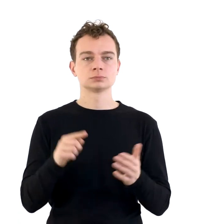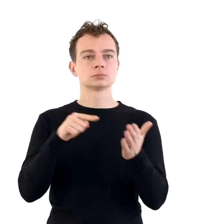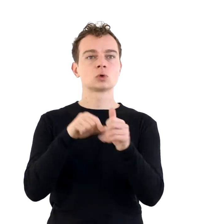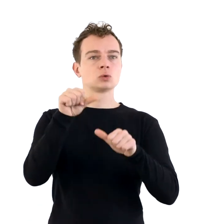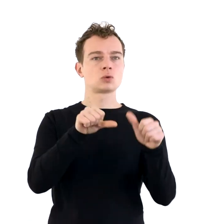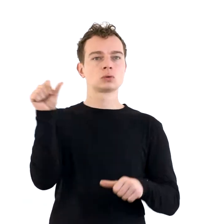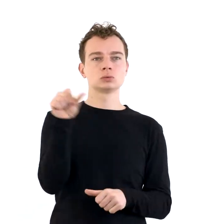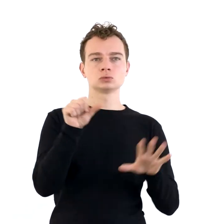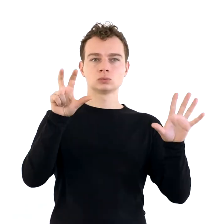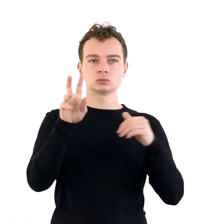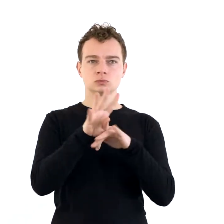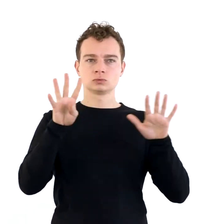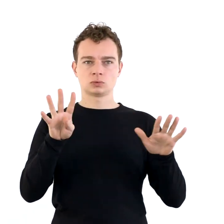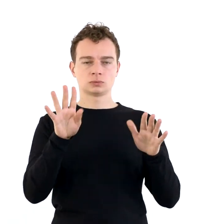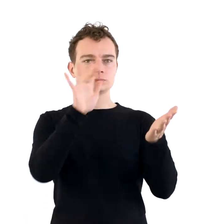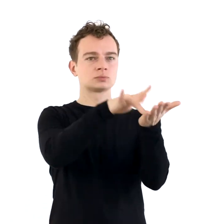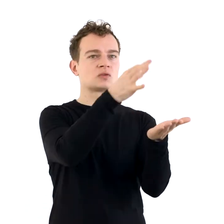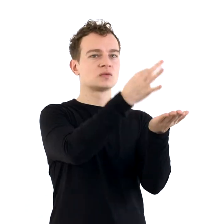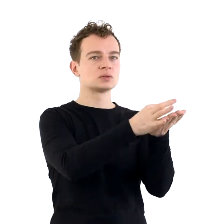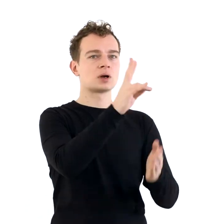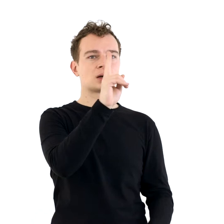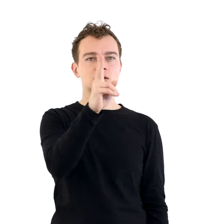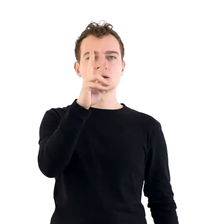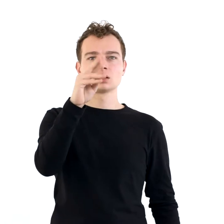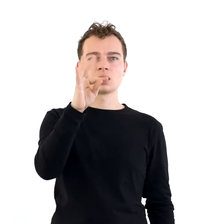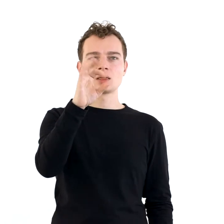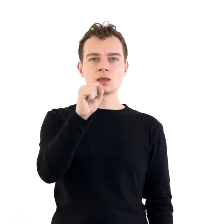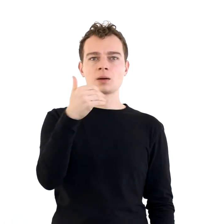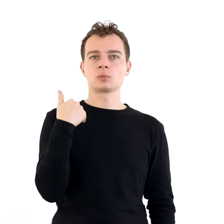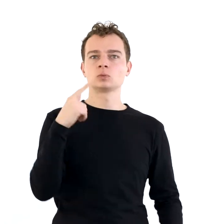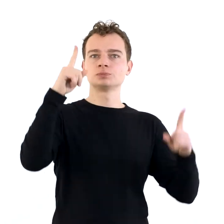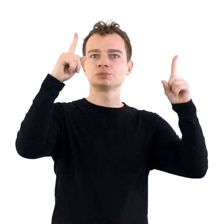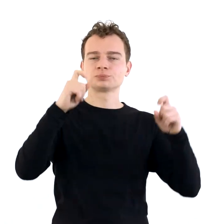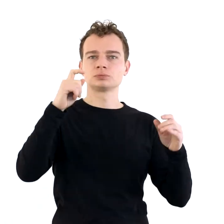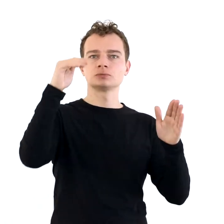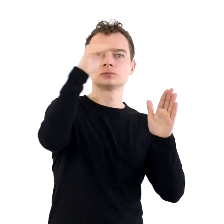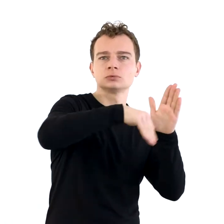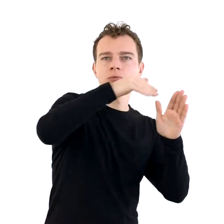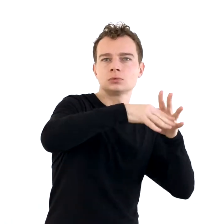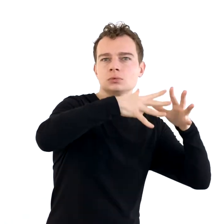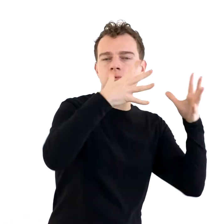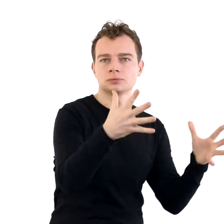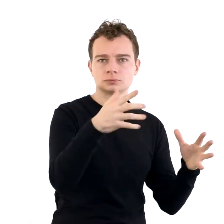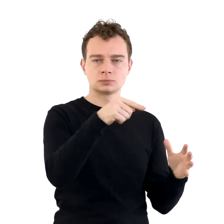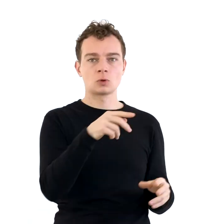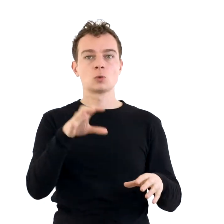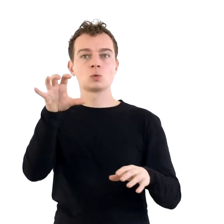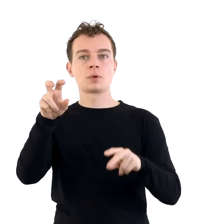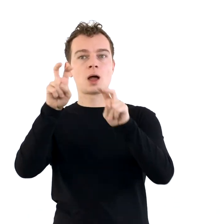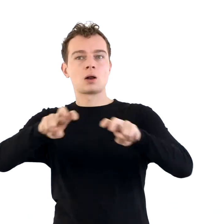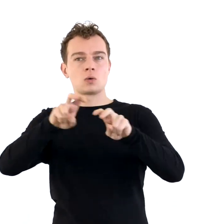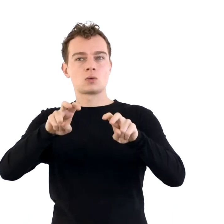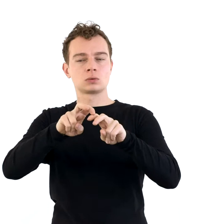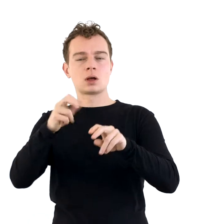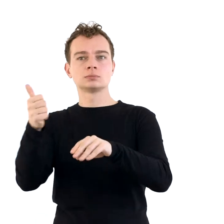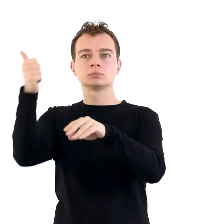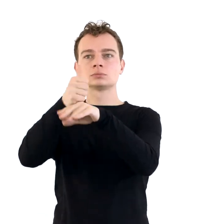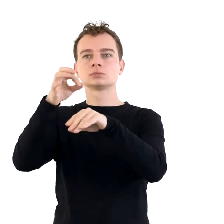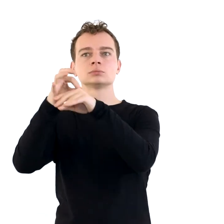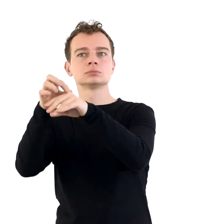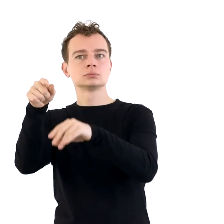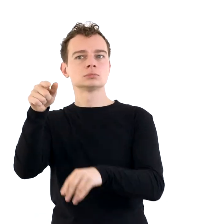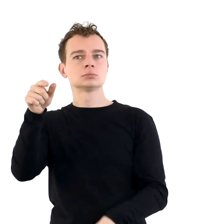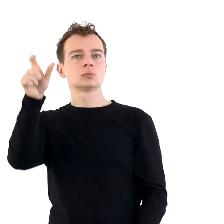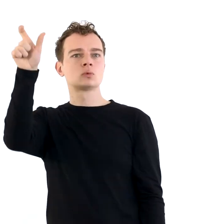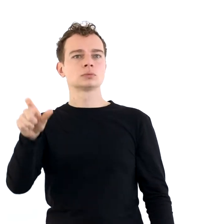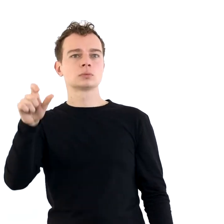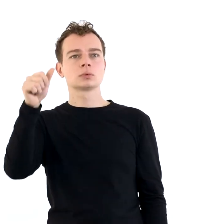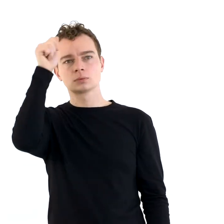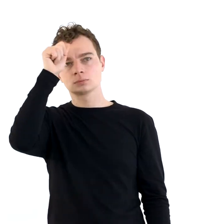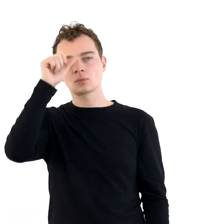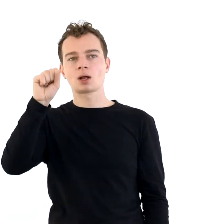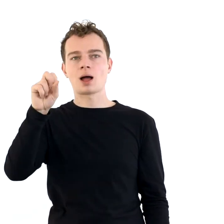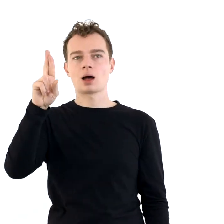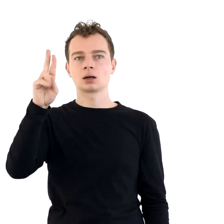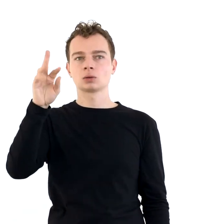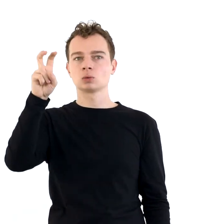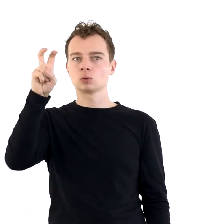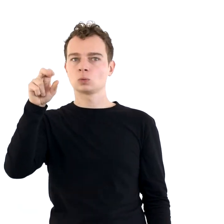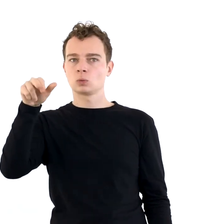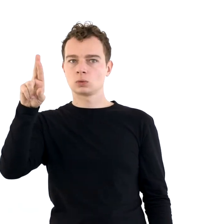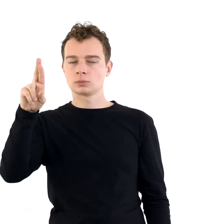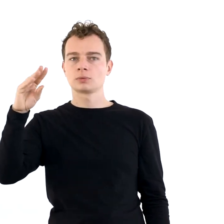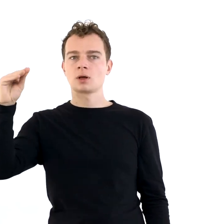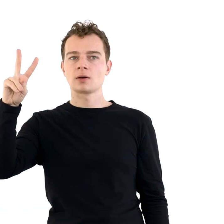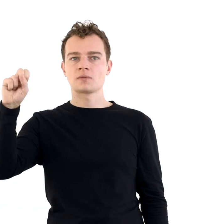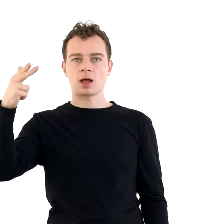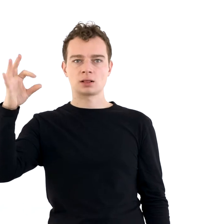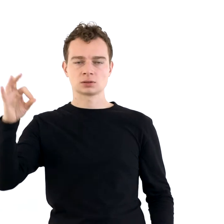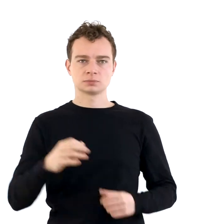W 1899 r. na Krecie rozpoczęły się wielkie wykopaliska archeologiczne pod przewodnictwem sir Arthura Evansa.